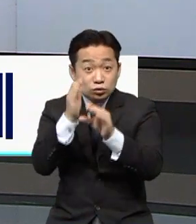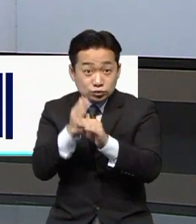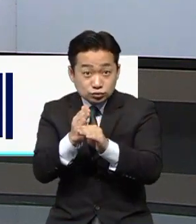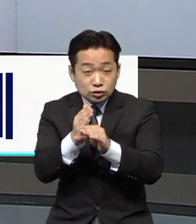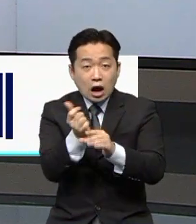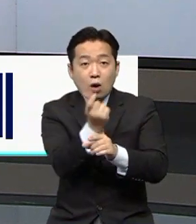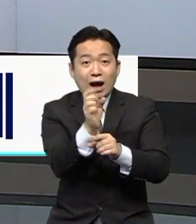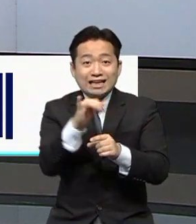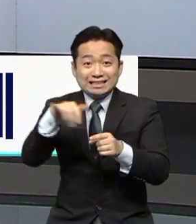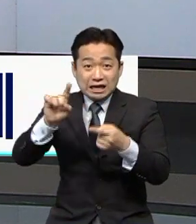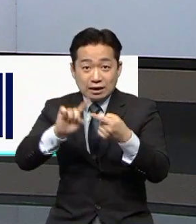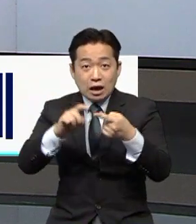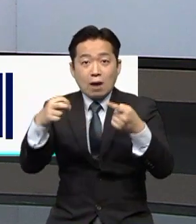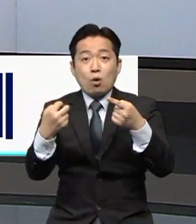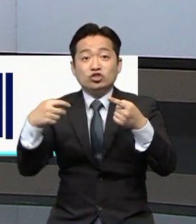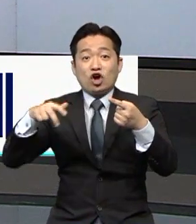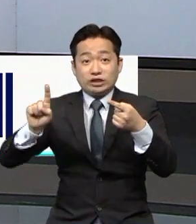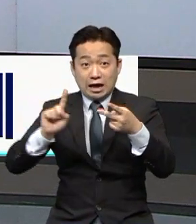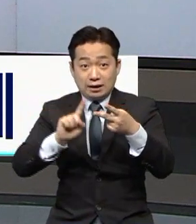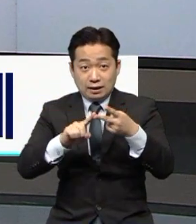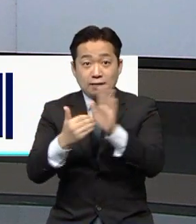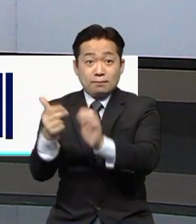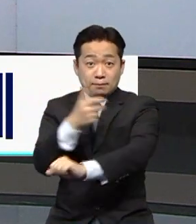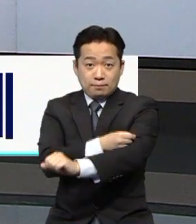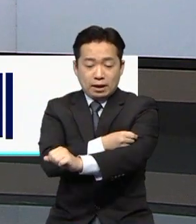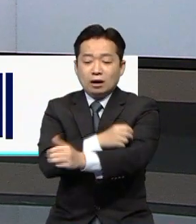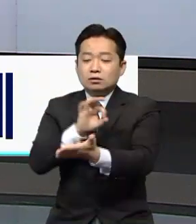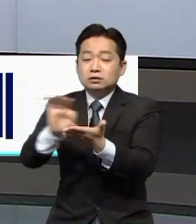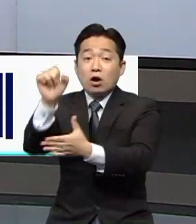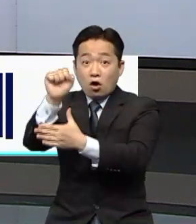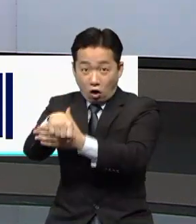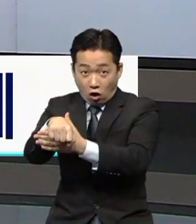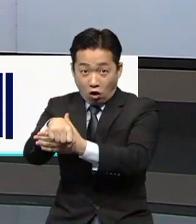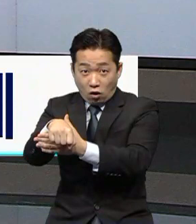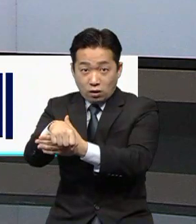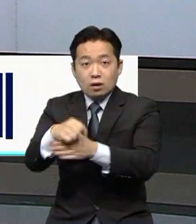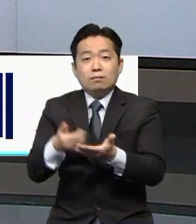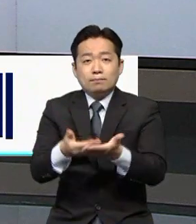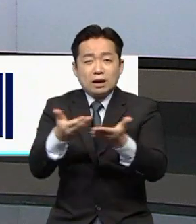화이자에 이어 모더나 백신도 사용 승인을 받으면서 백신 보급은 더 빨라질 걸로